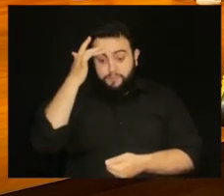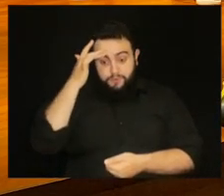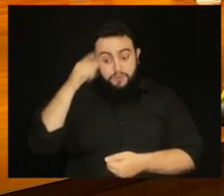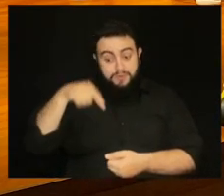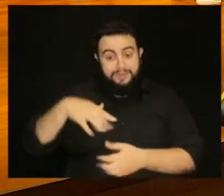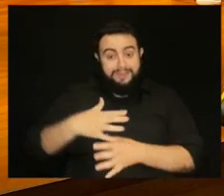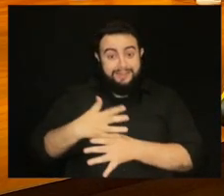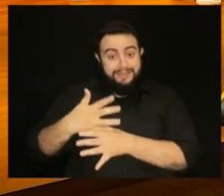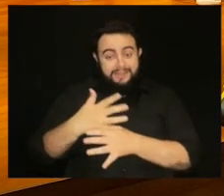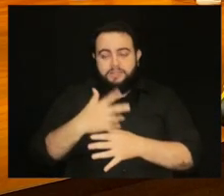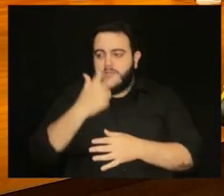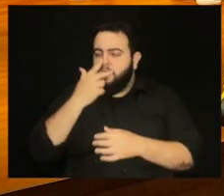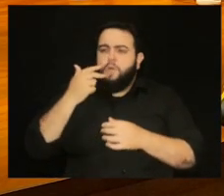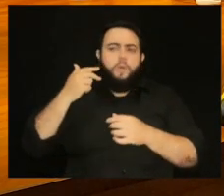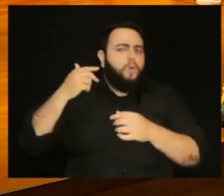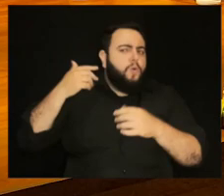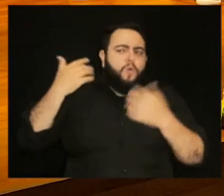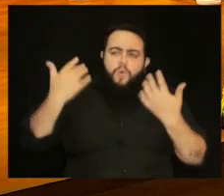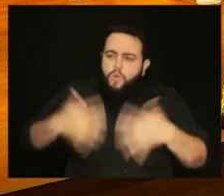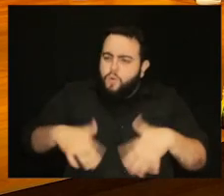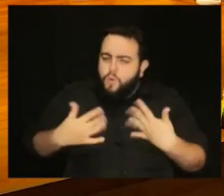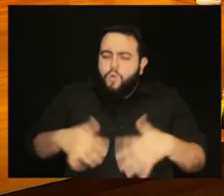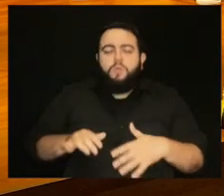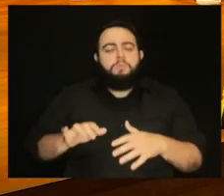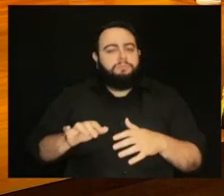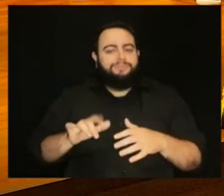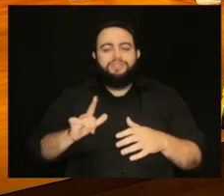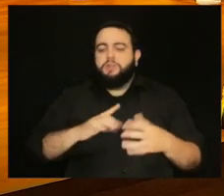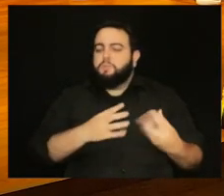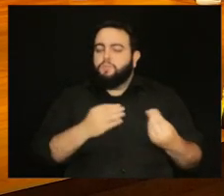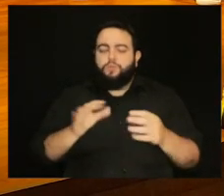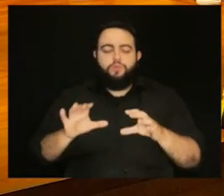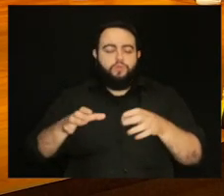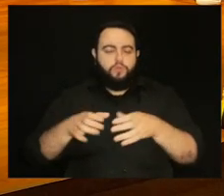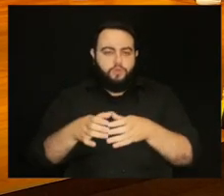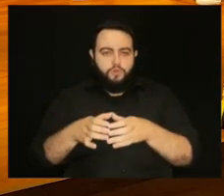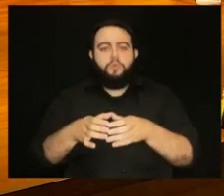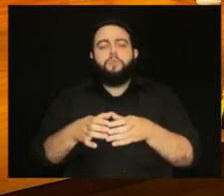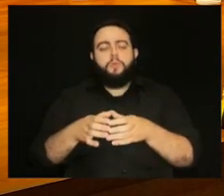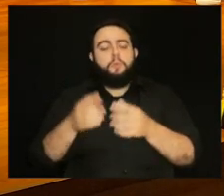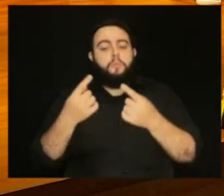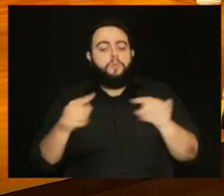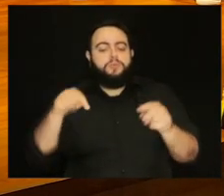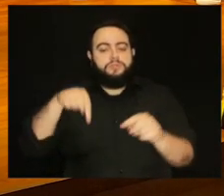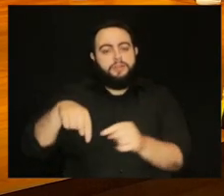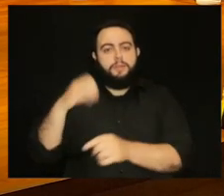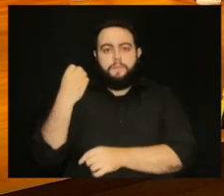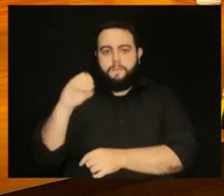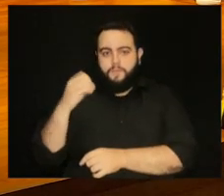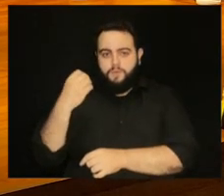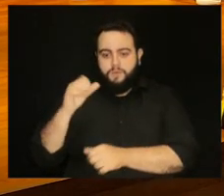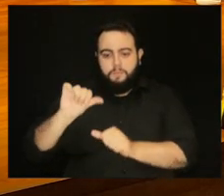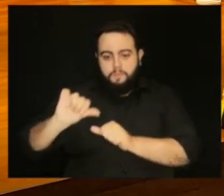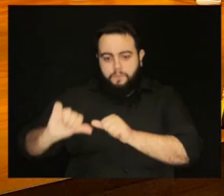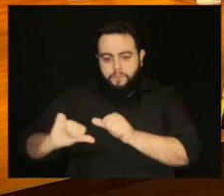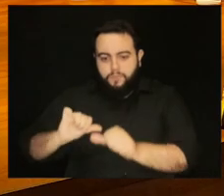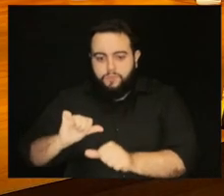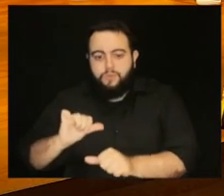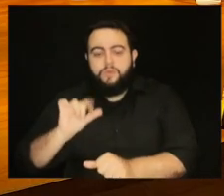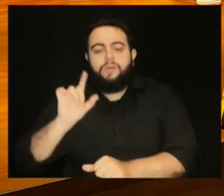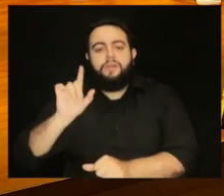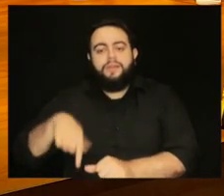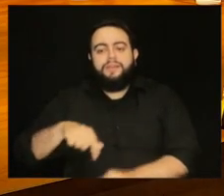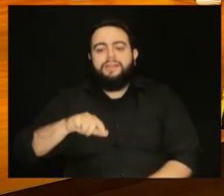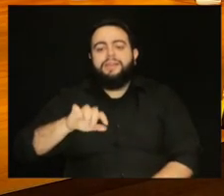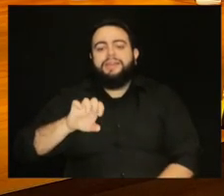época de música entre o Espia Só que eu falei né que se transforma em Espia Só Jazz ou a